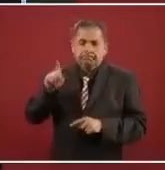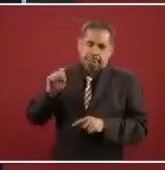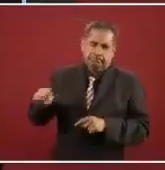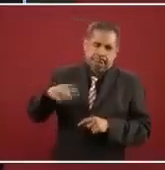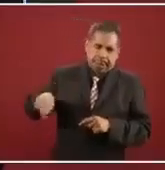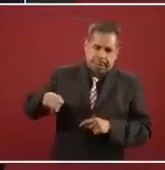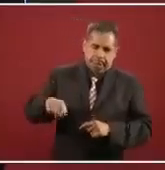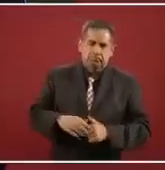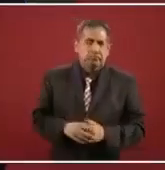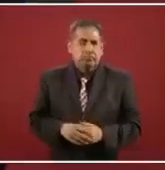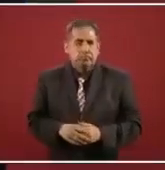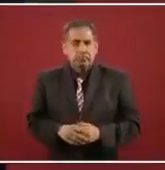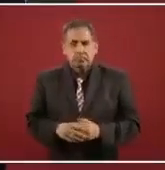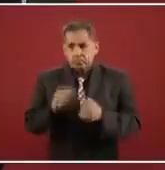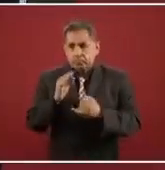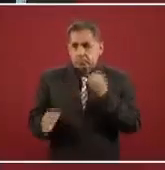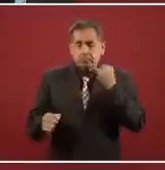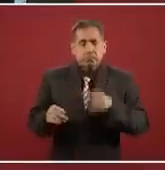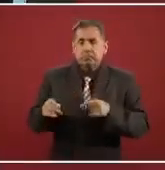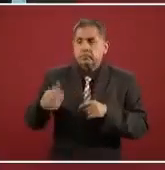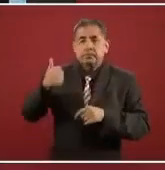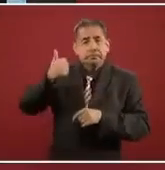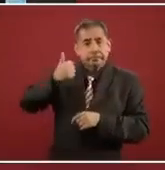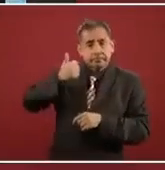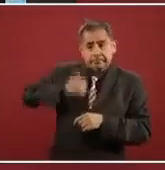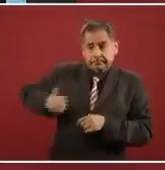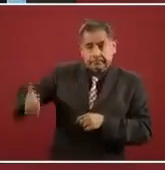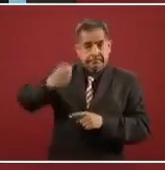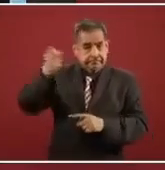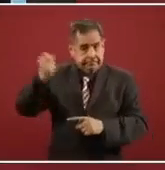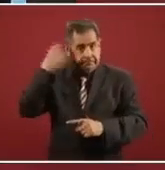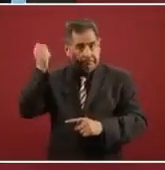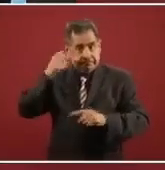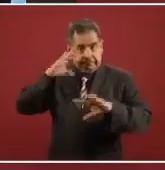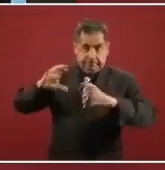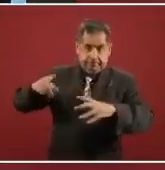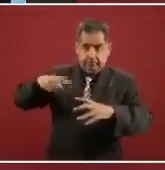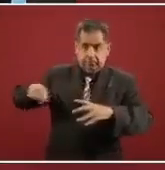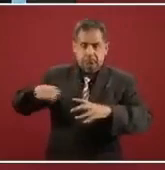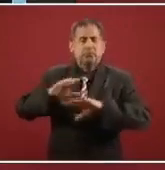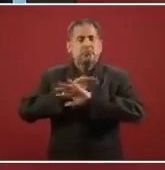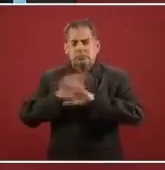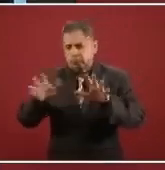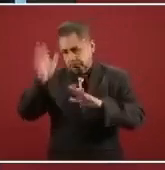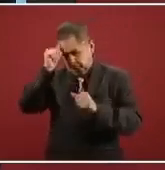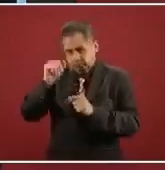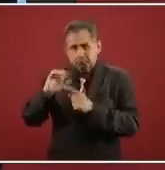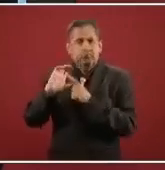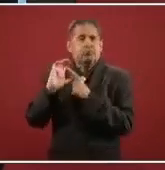Finalmente, en cada una de las asambleas se ha constituido una comisión de seguimiento